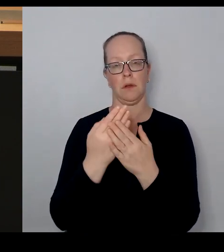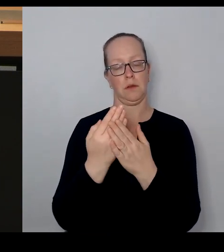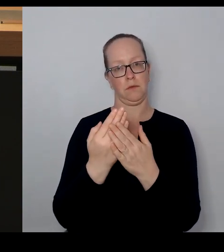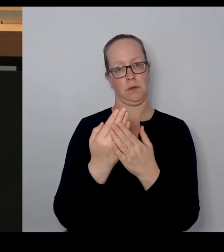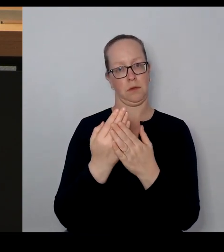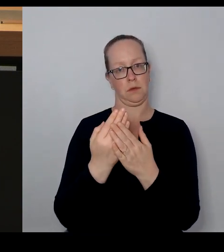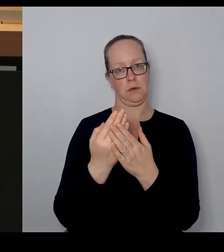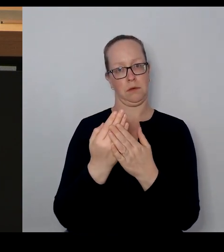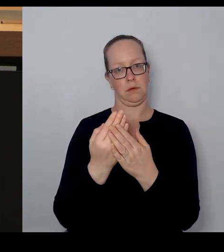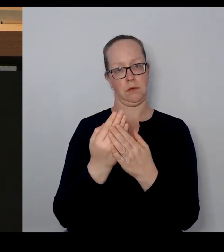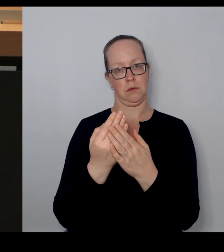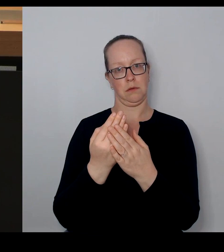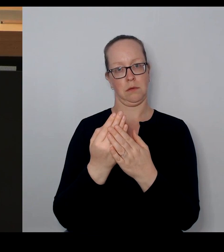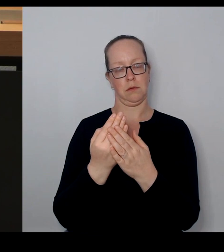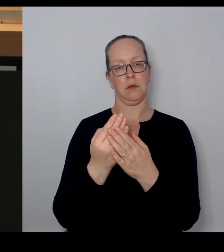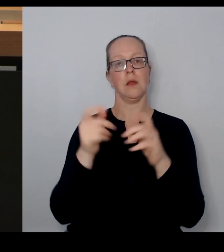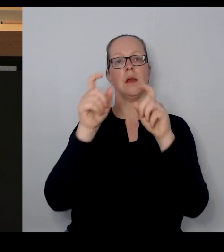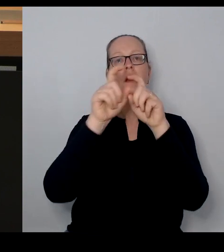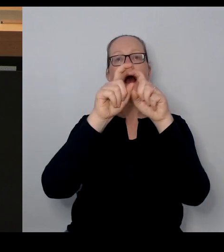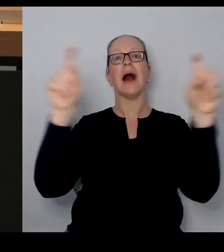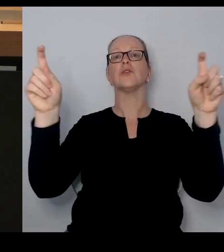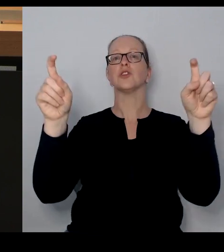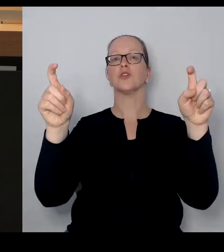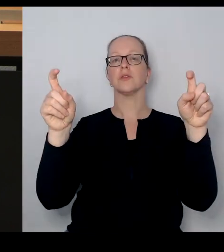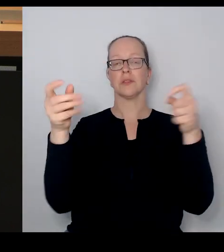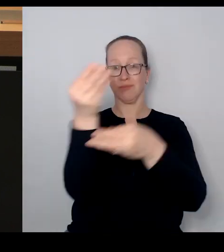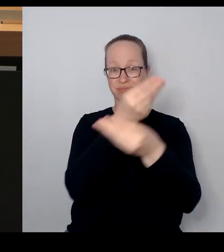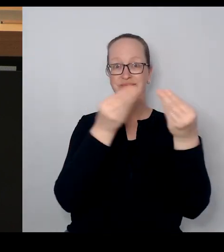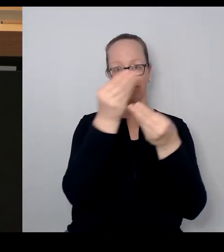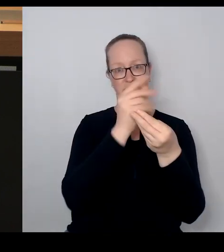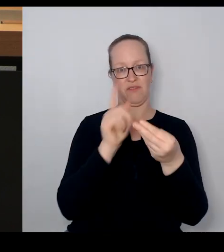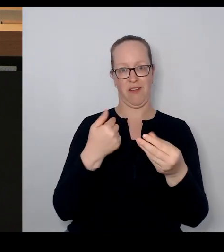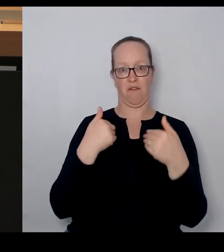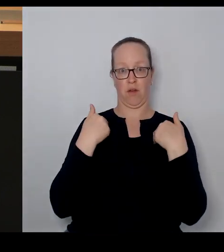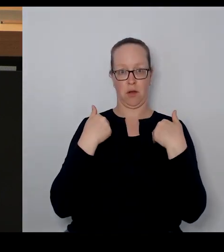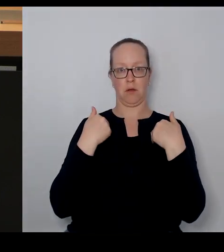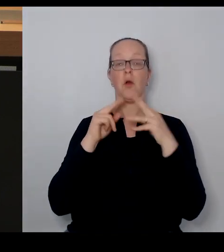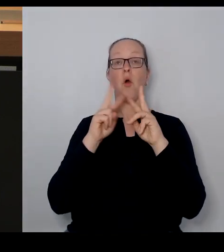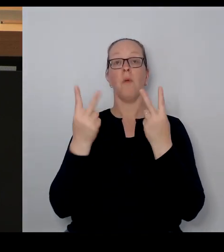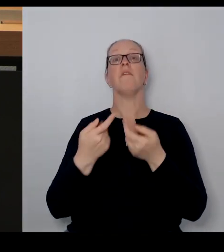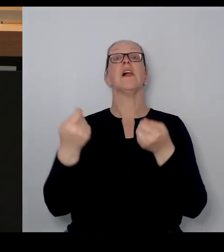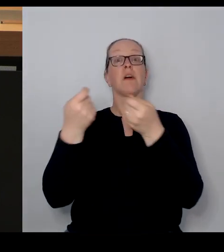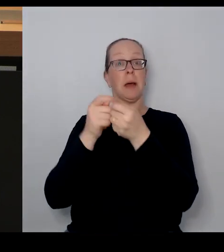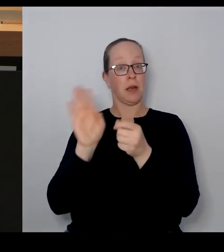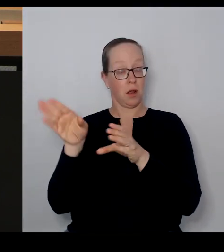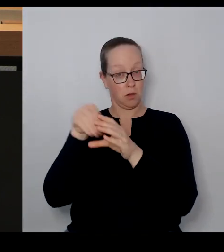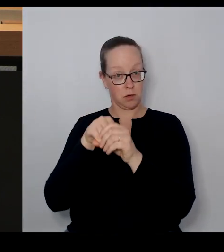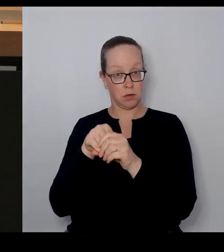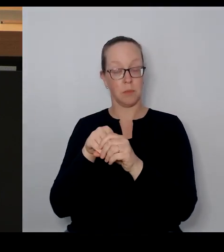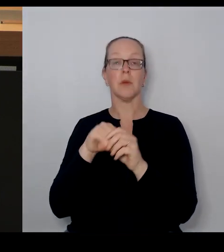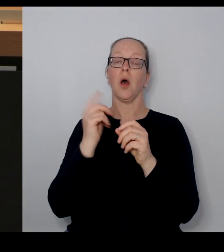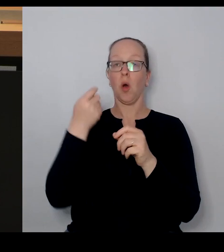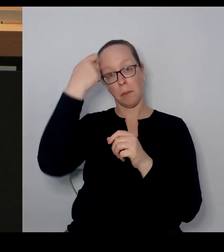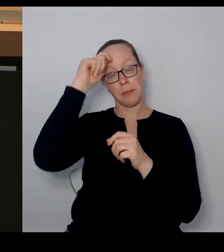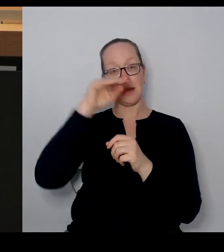mit den Umweltverbänden, natürlich auch mit den Berliner Wasserbetrieben, die ja auch heute hier anwesend sind und